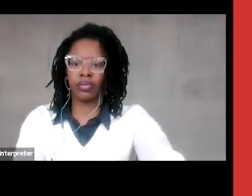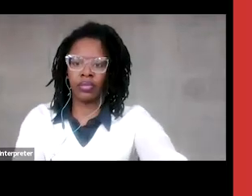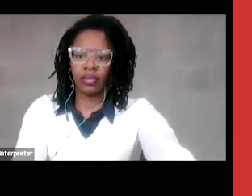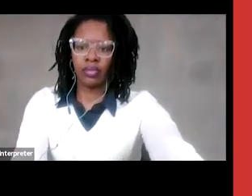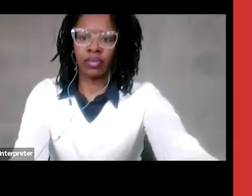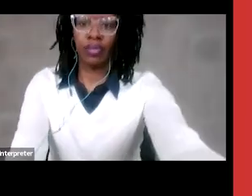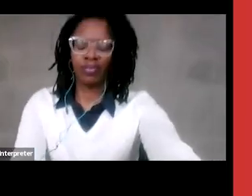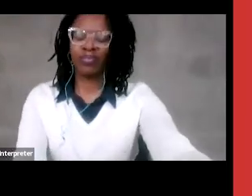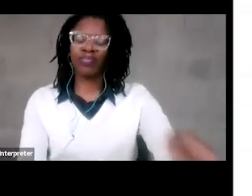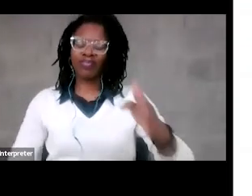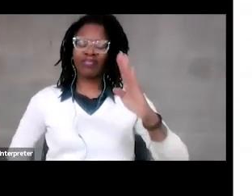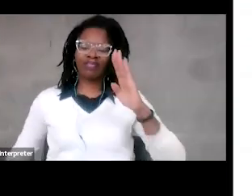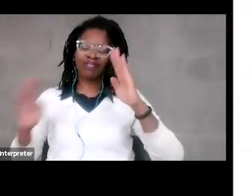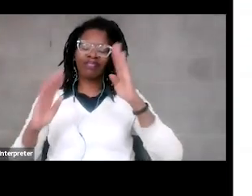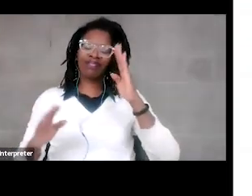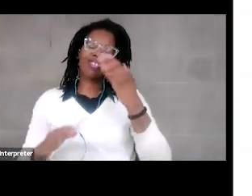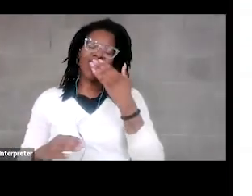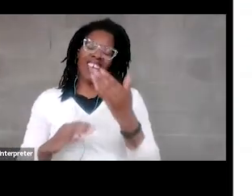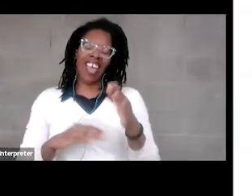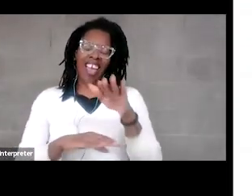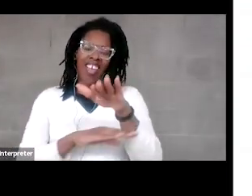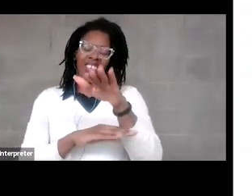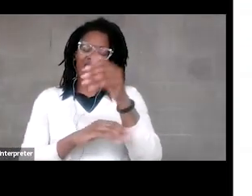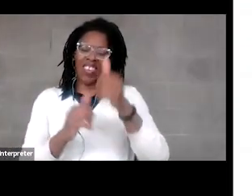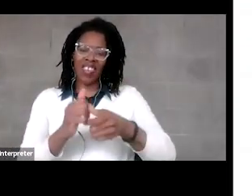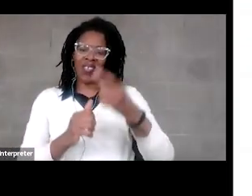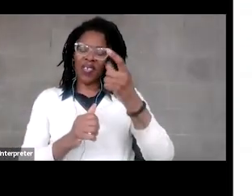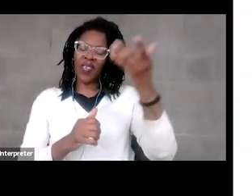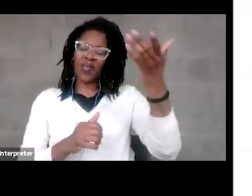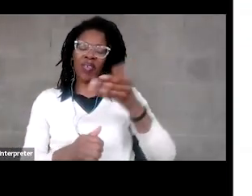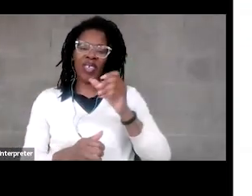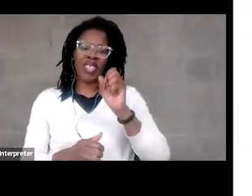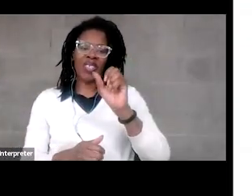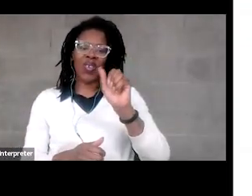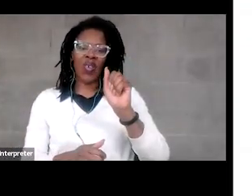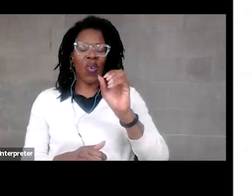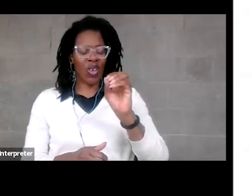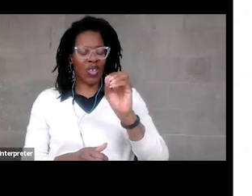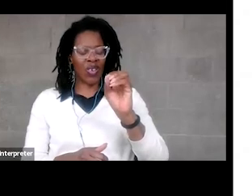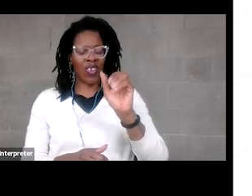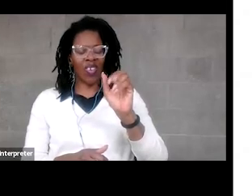Buenas tardes a todos, y bienvenidos a nuestro webinar de SOAR sobre la comprensión de las nuevas políticas